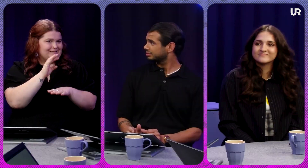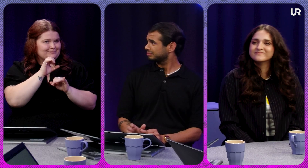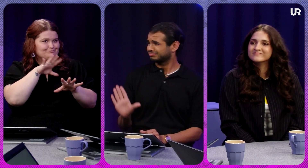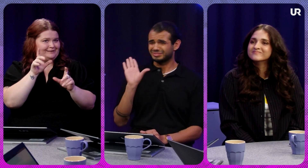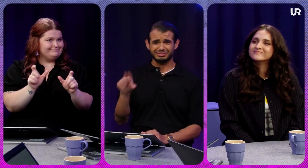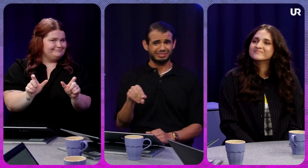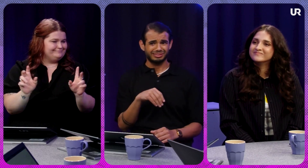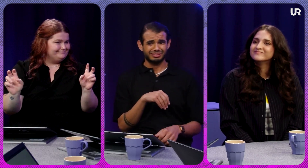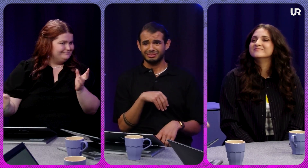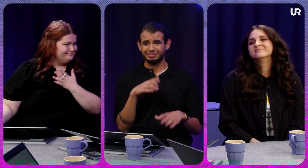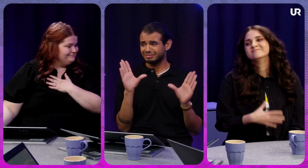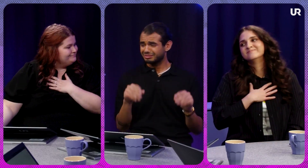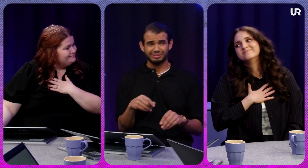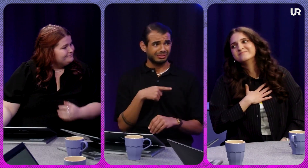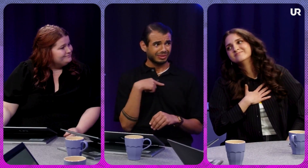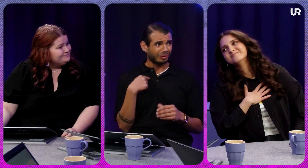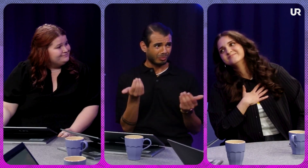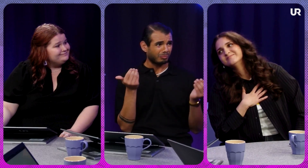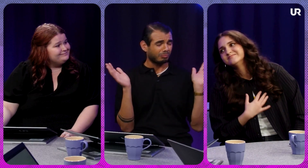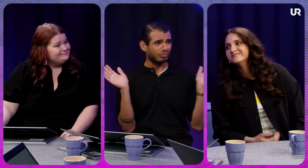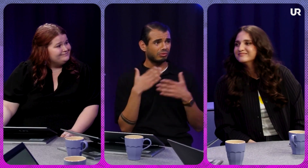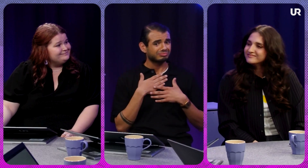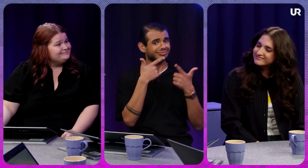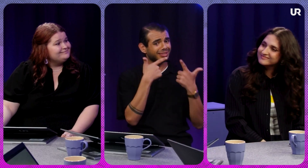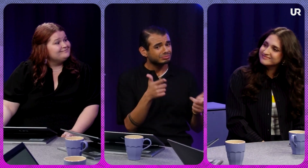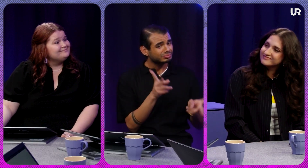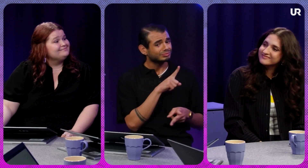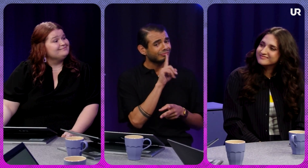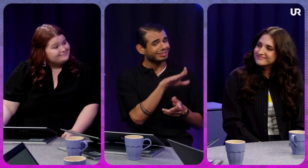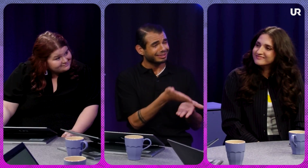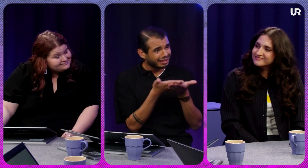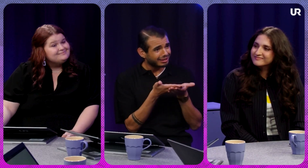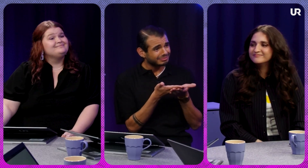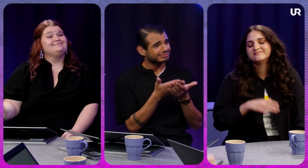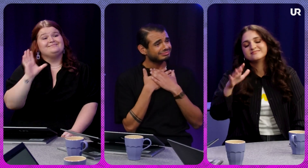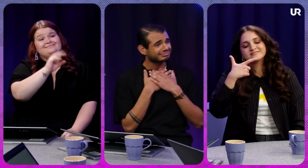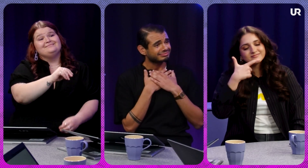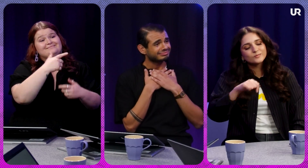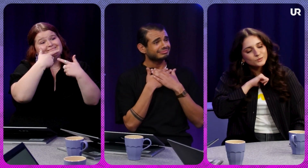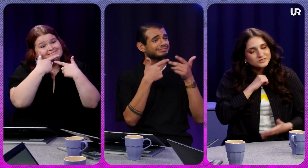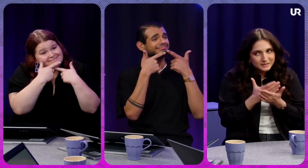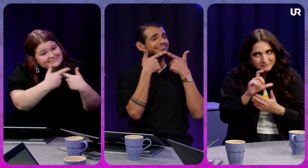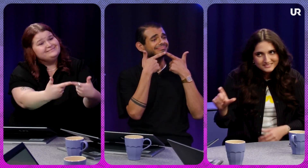Amir: Ja! det kommer vi att göra! Tack så mycket för din hjälp! Jessica: Aw, tack! Det var roligt att kunna hjälpa er.